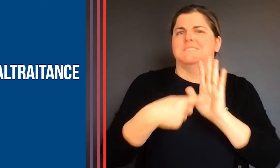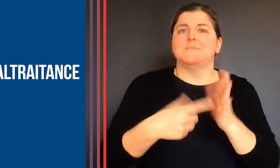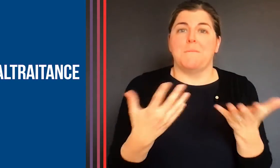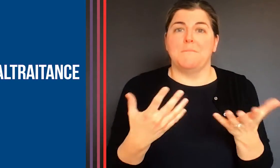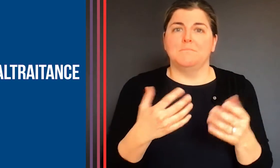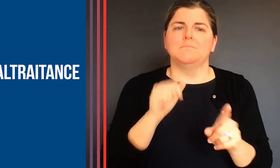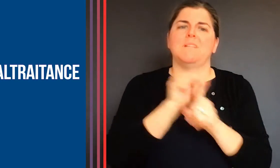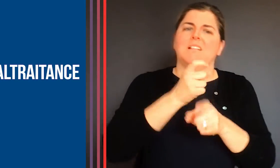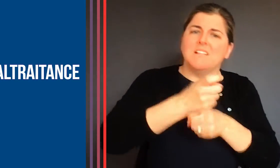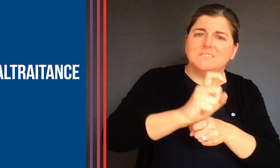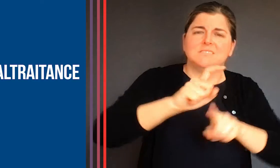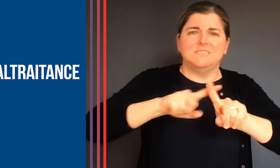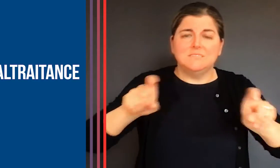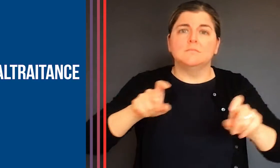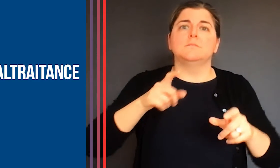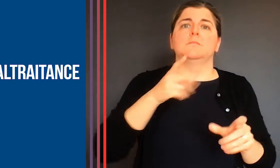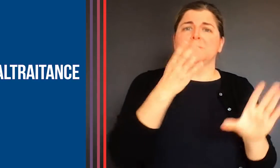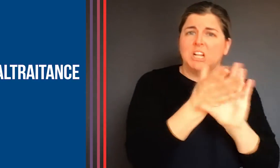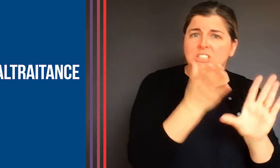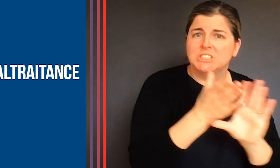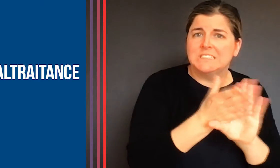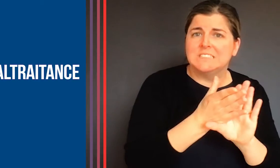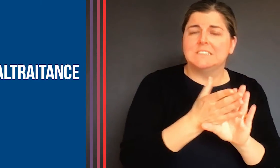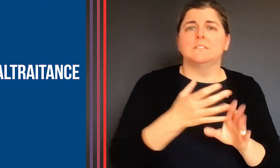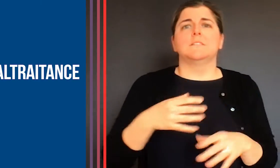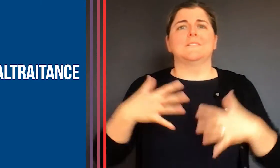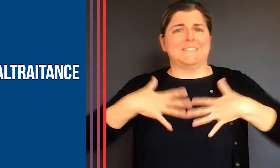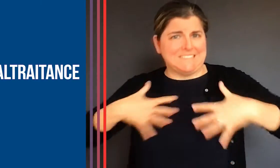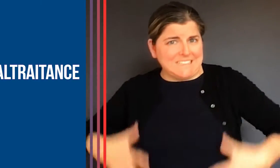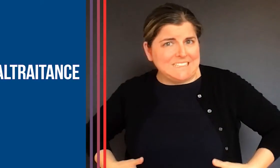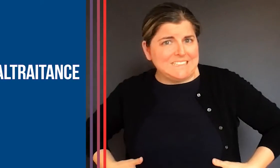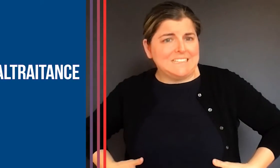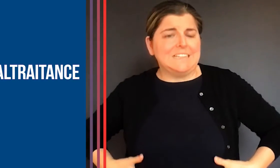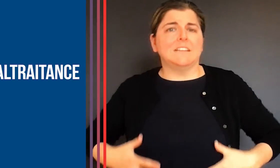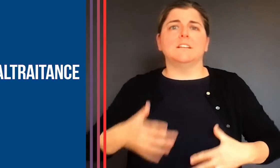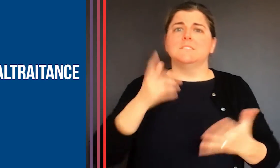dont la maltraitance psychologique, physique,